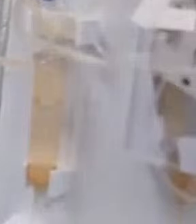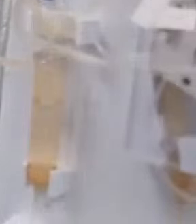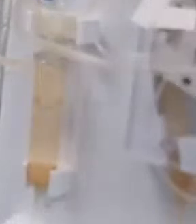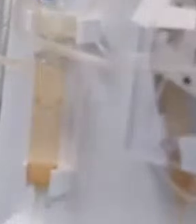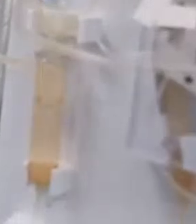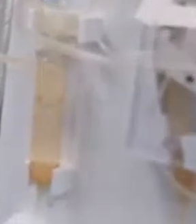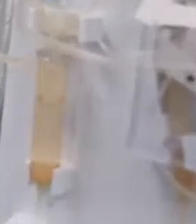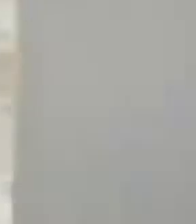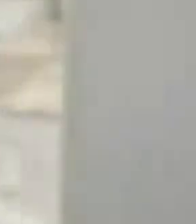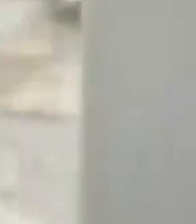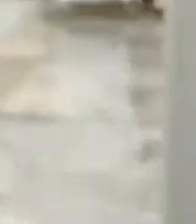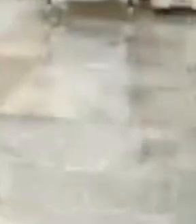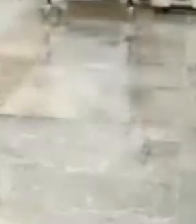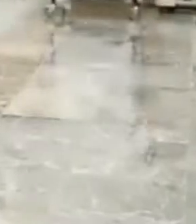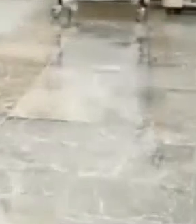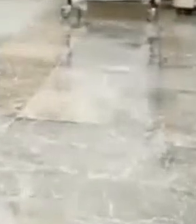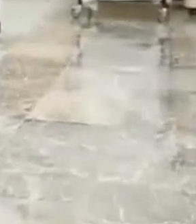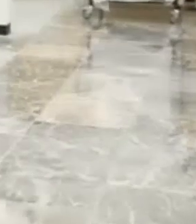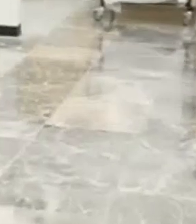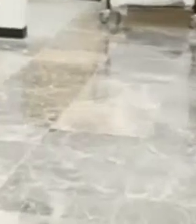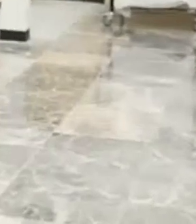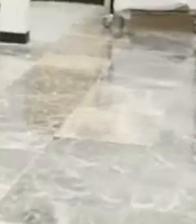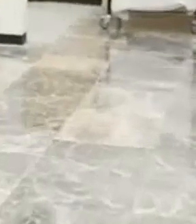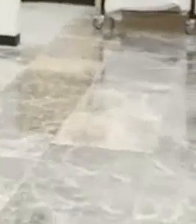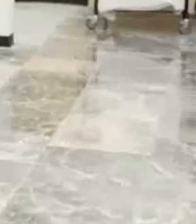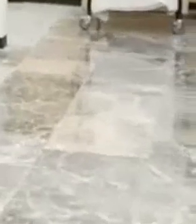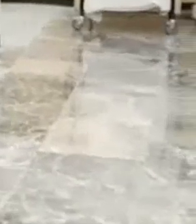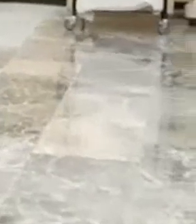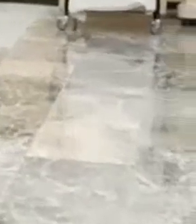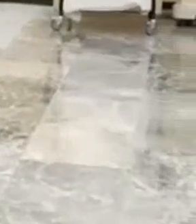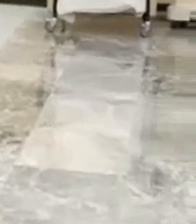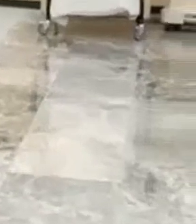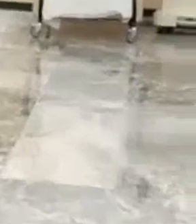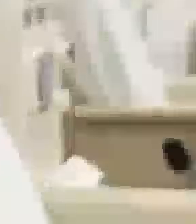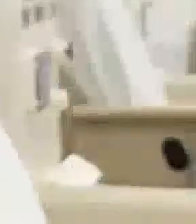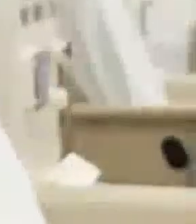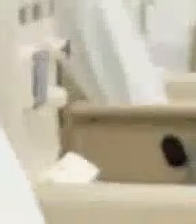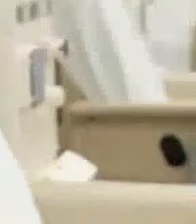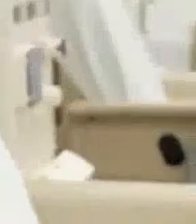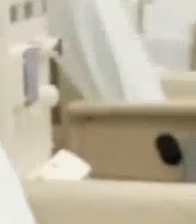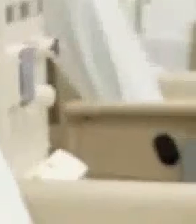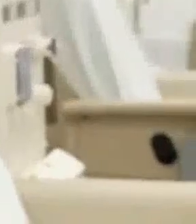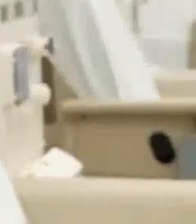atendido. Esta inversión ha permitido fortalecer la infraestructura, adquirir equipamiento médico